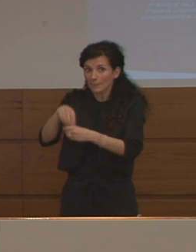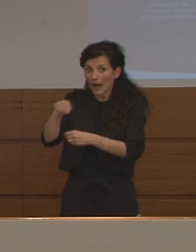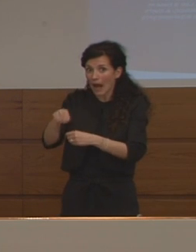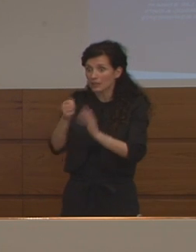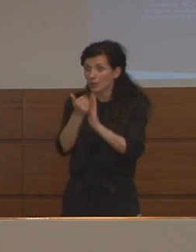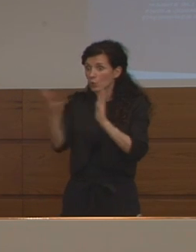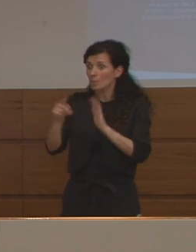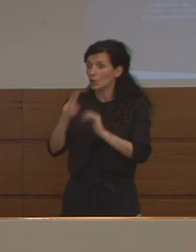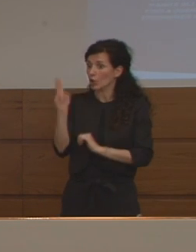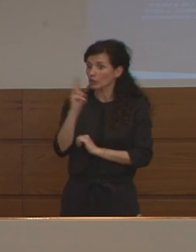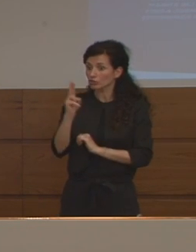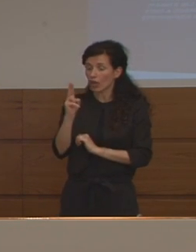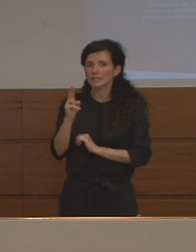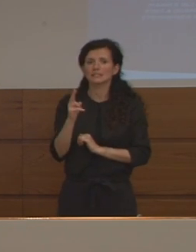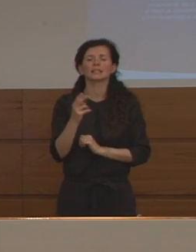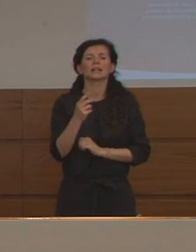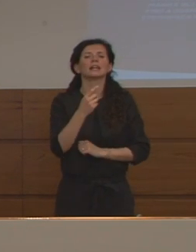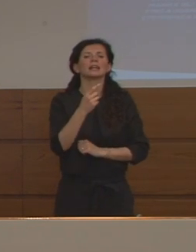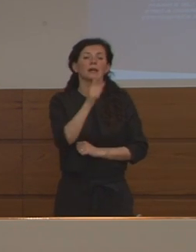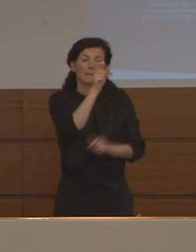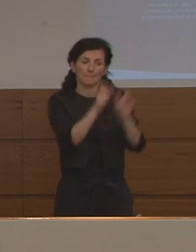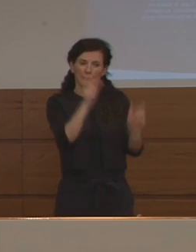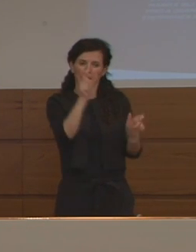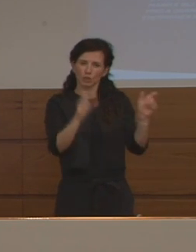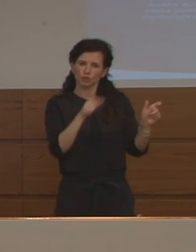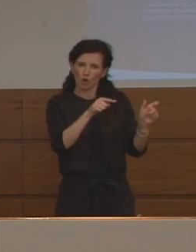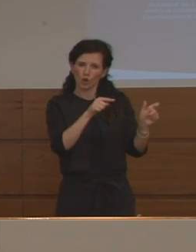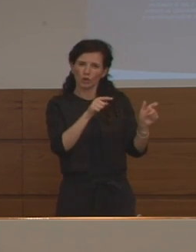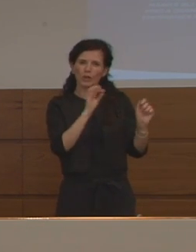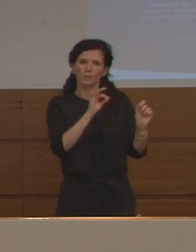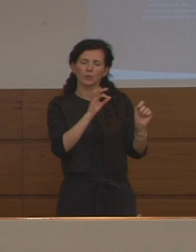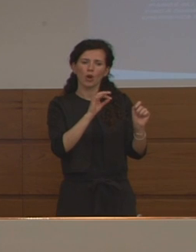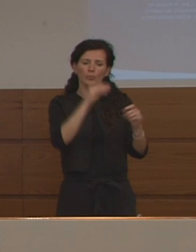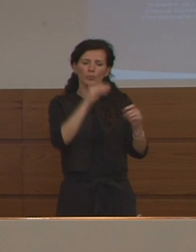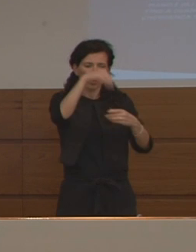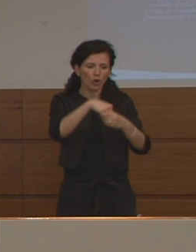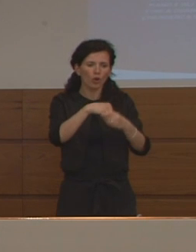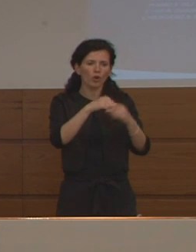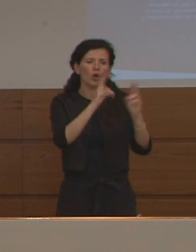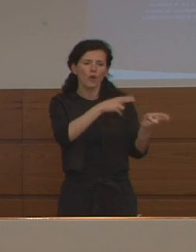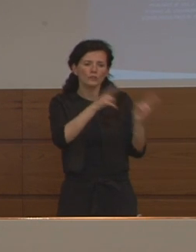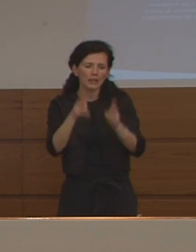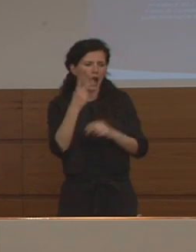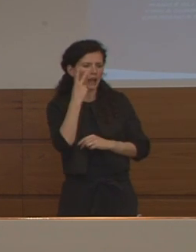Le persone che non sono clinicamente considerate positive credo